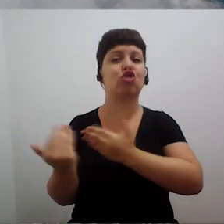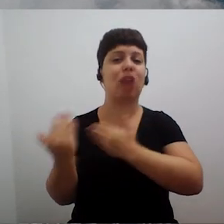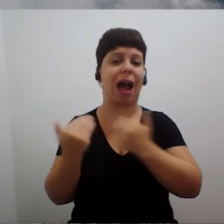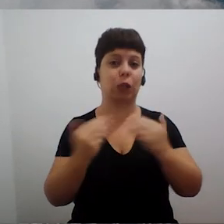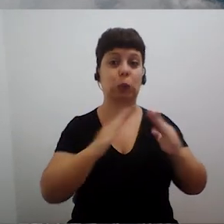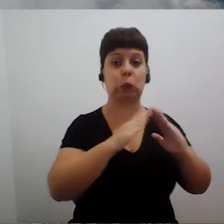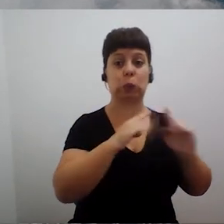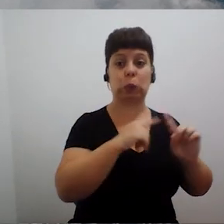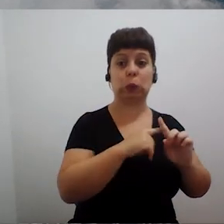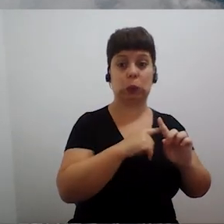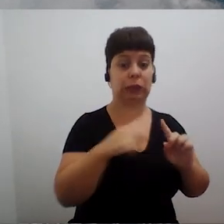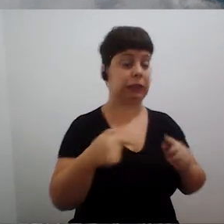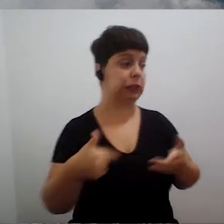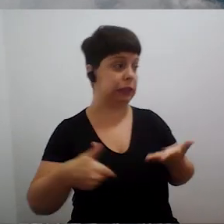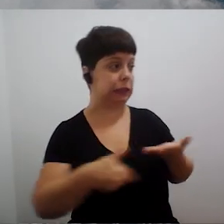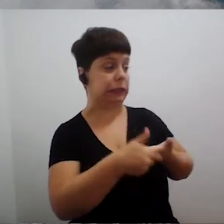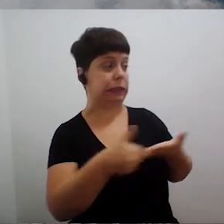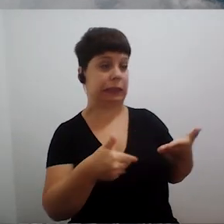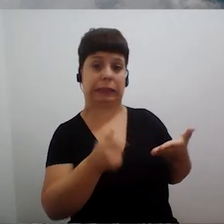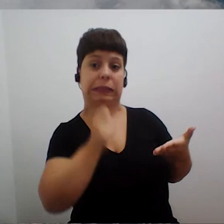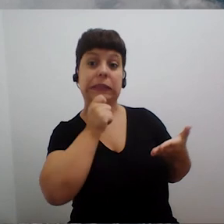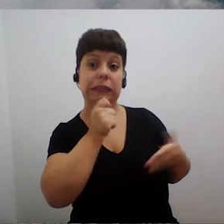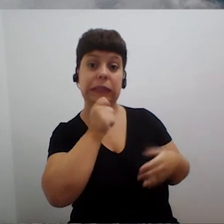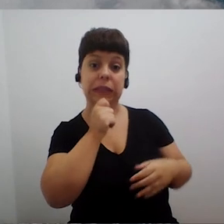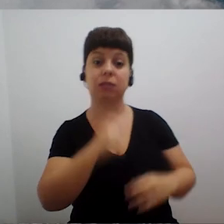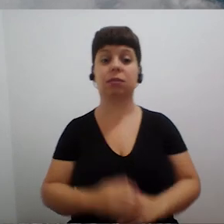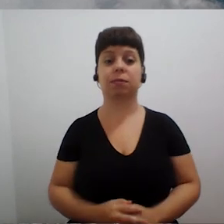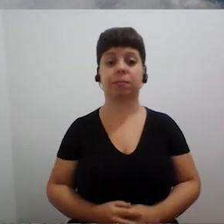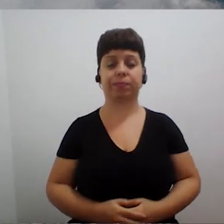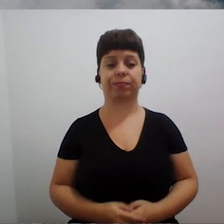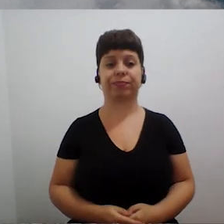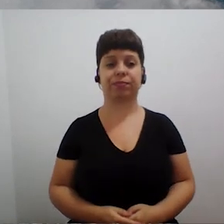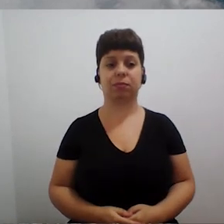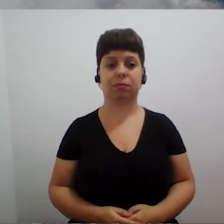Mas é a partir do momento em que a Igreja Católica se manifesta